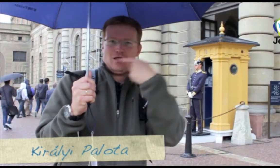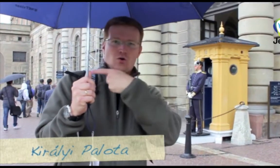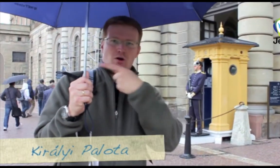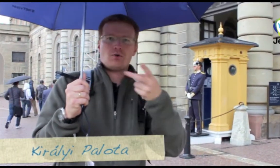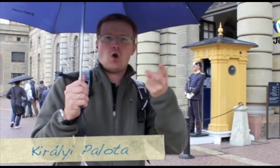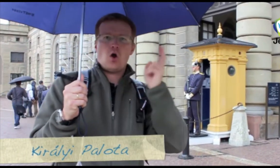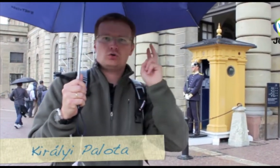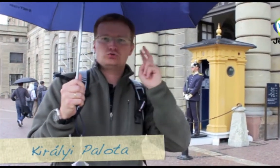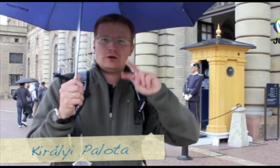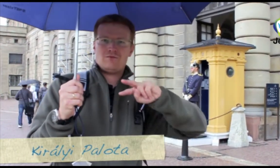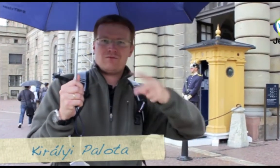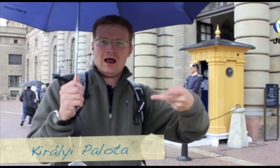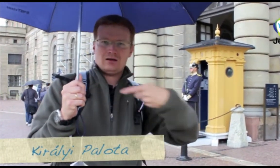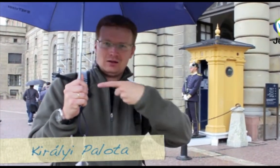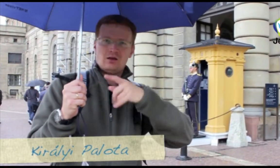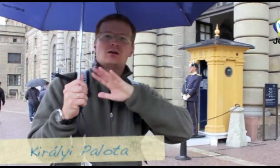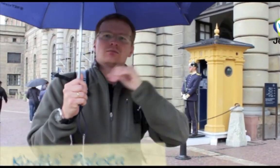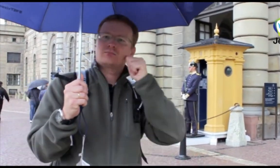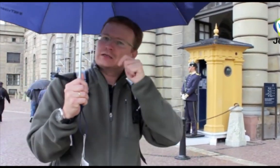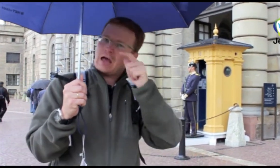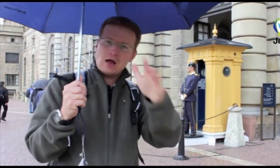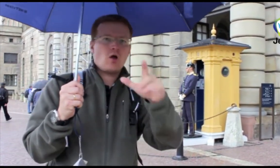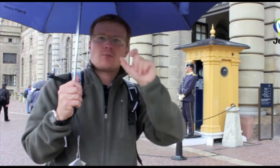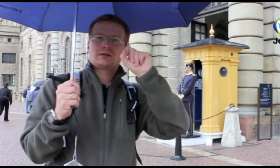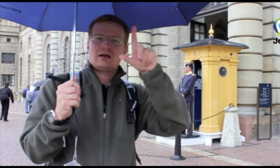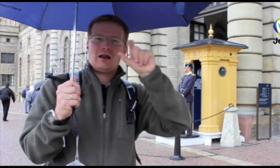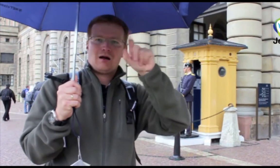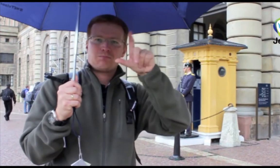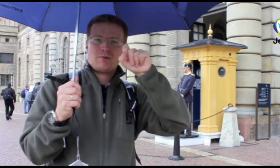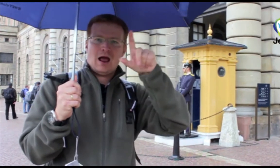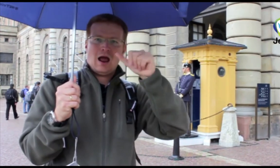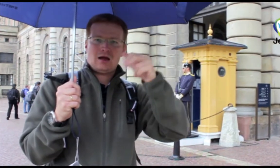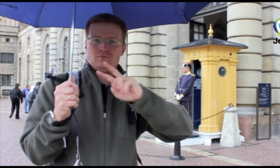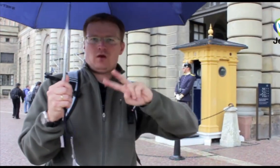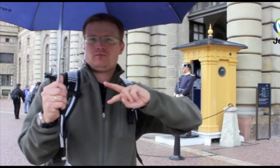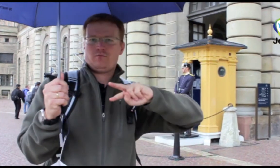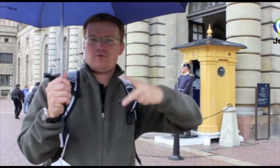Az előbb őrségváltást mutattunk. Mindennap délben van váltás.